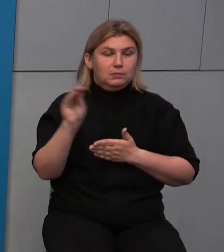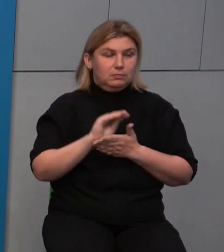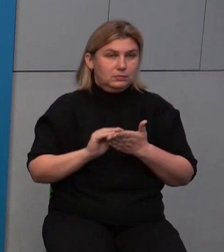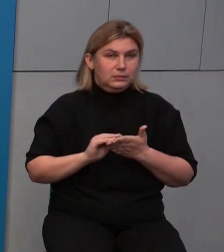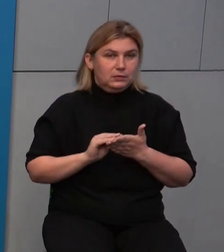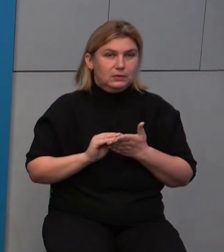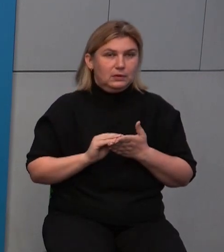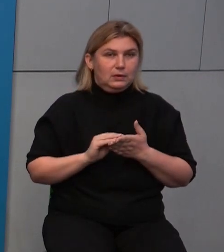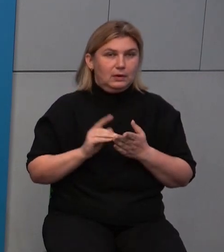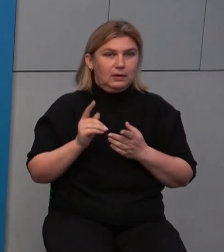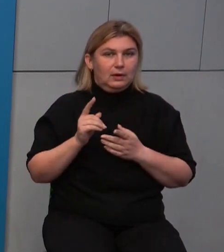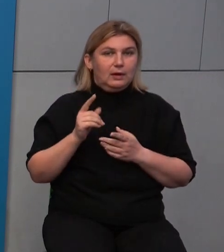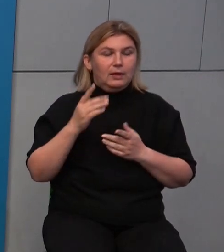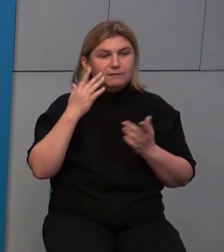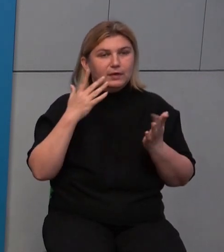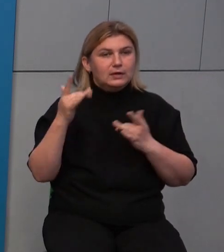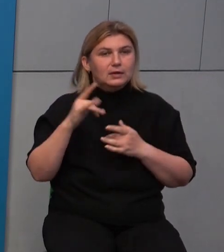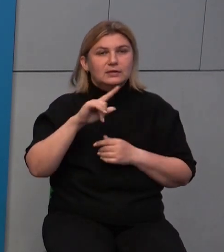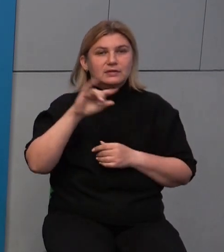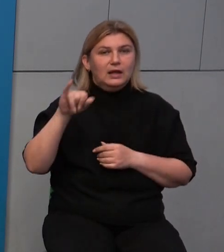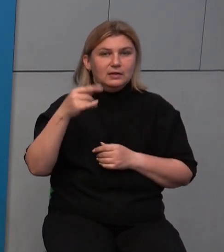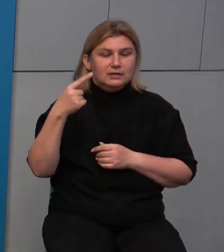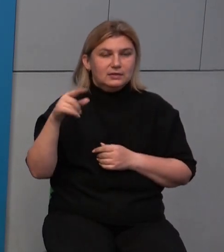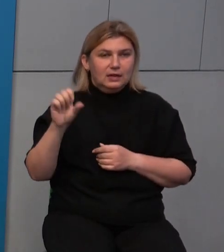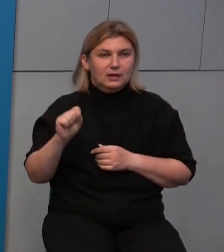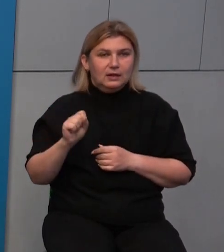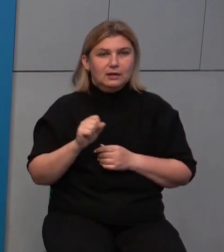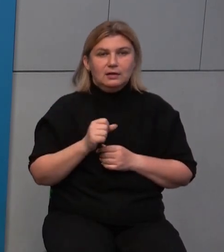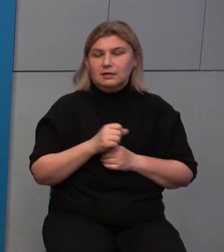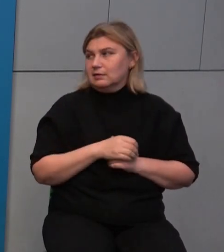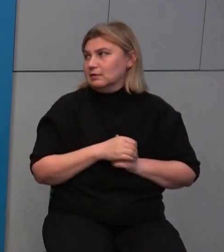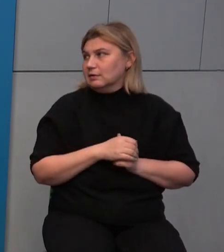fantastycznej nagrodą Zajdla, a nie Lema na przykład.